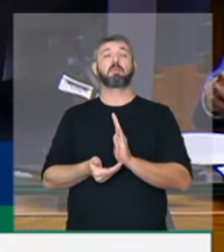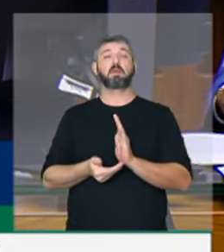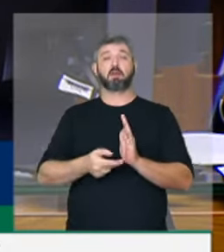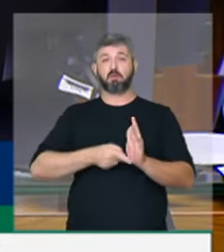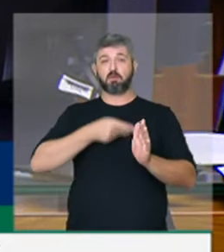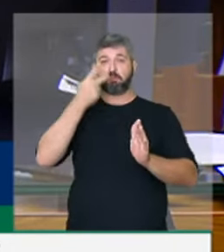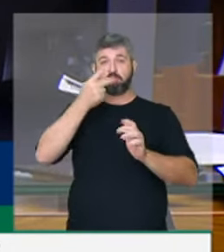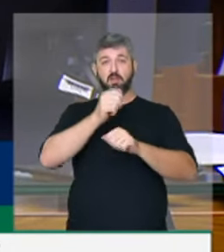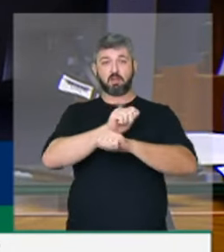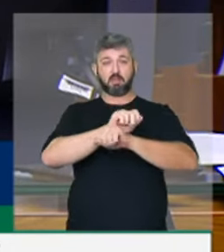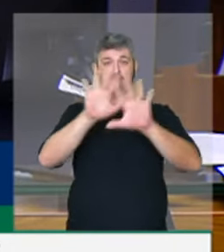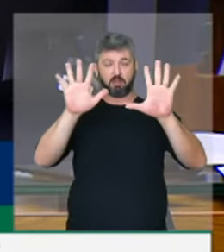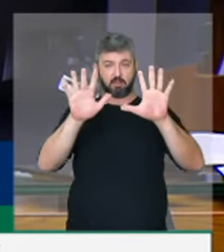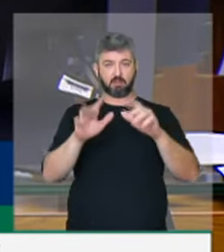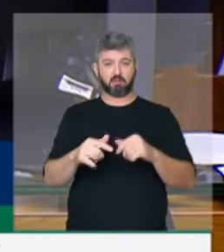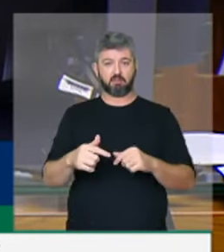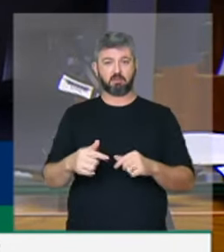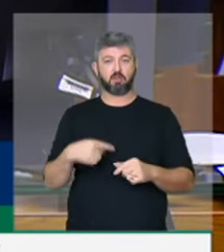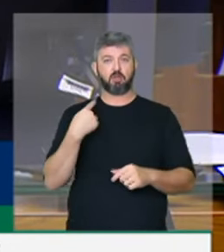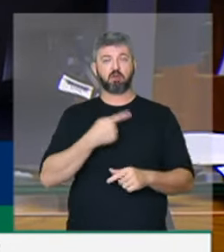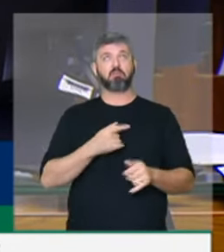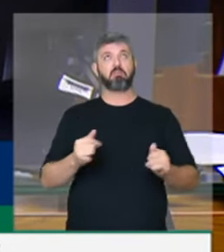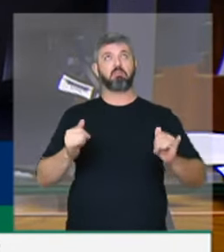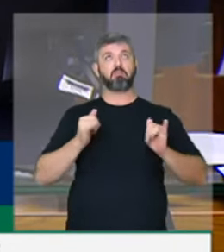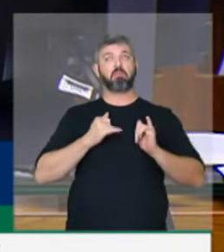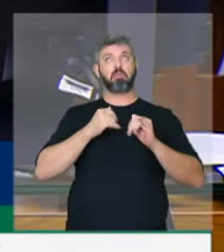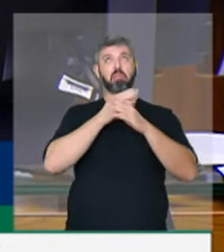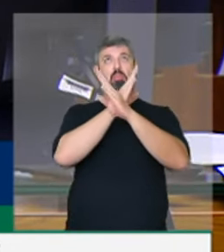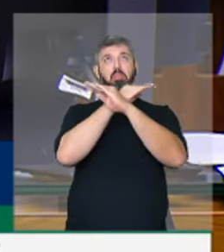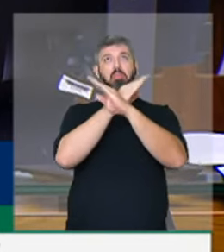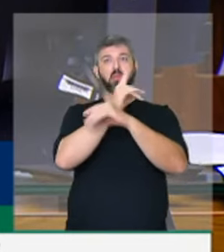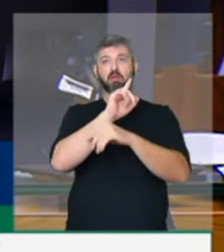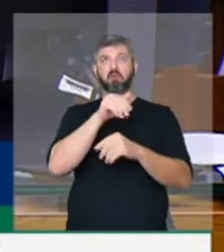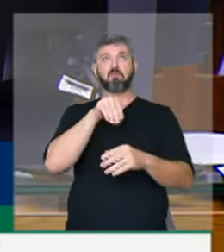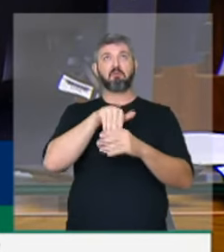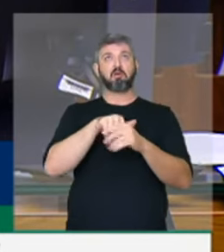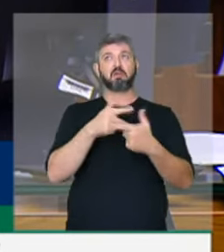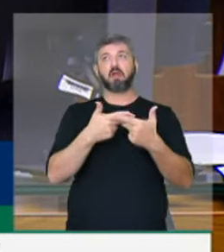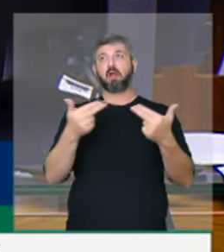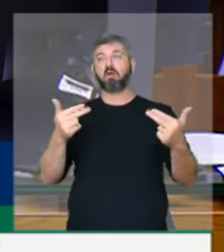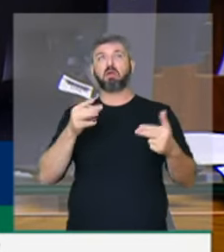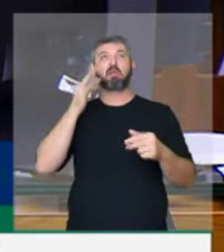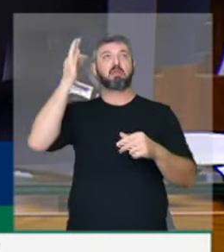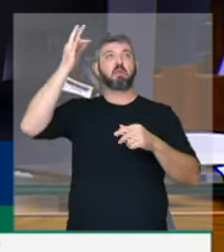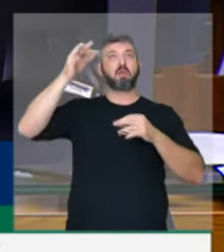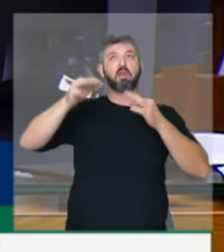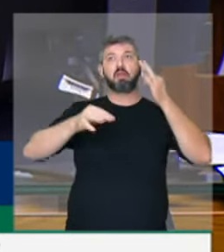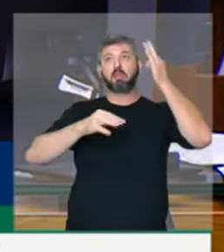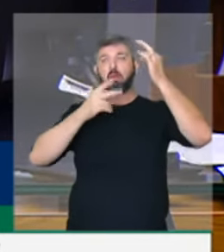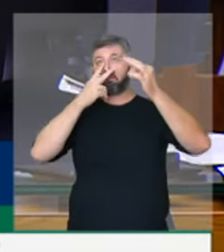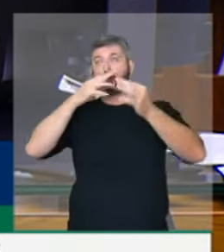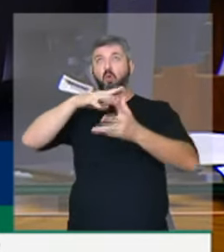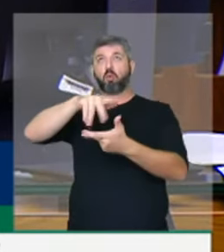ALIENADOS AQUI... VOTANDO MATÉRIAS TEÓRICAS COMO SE O MUNDO REAL FOSSE APENAS ALGO QUE EXISTISSE NOTICIÁRIO. EU ESTOU APERTANDO HOJE UM SINAL